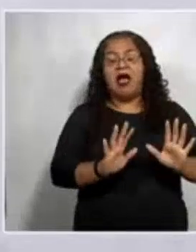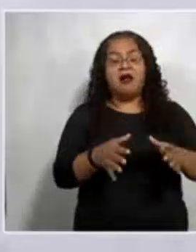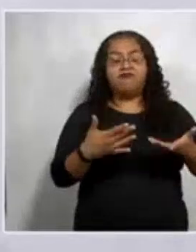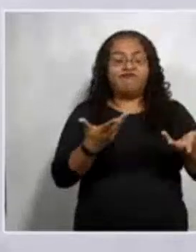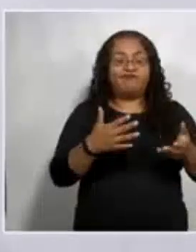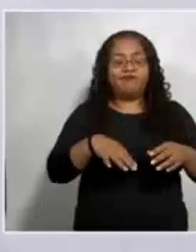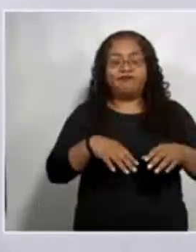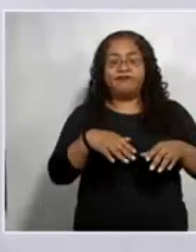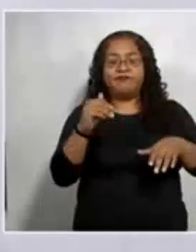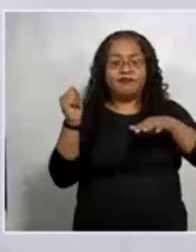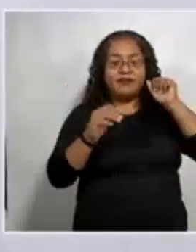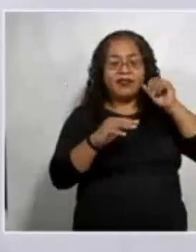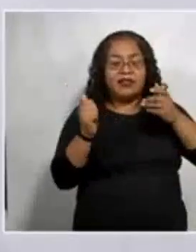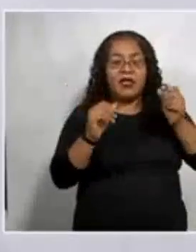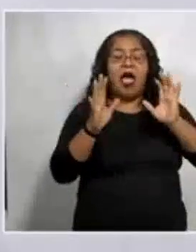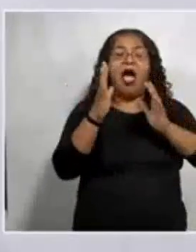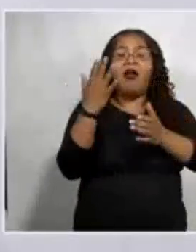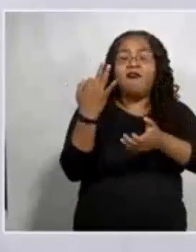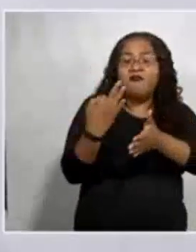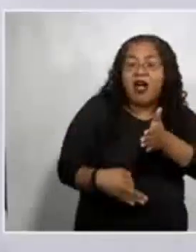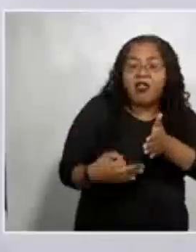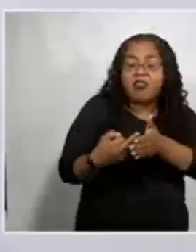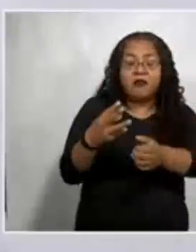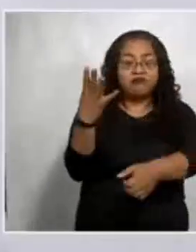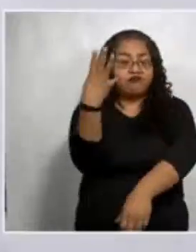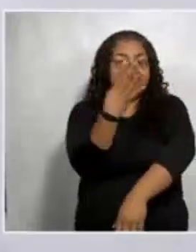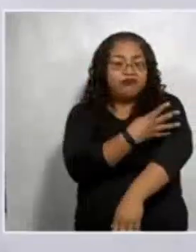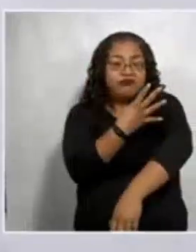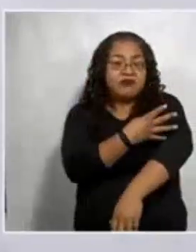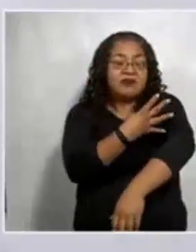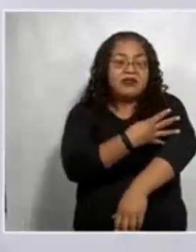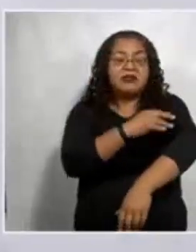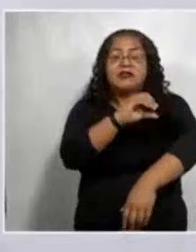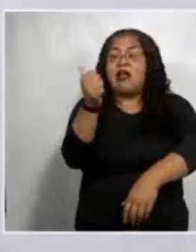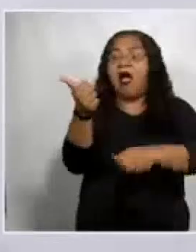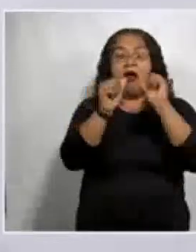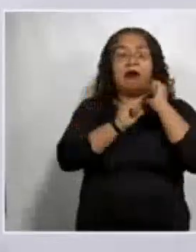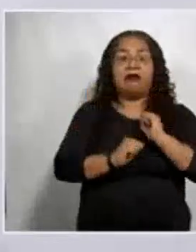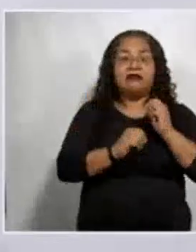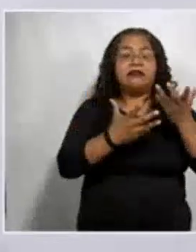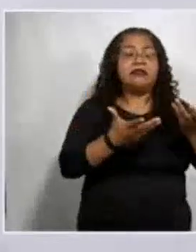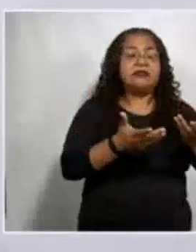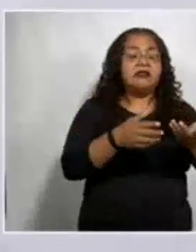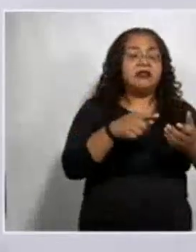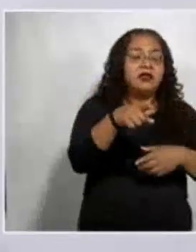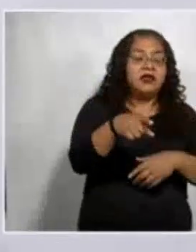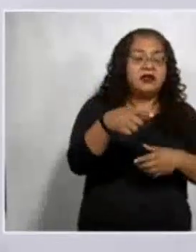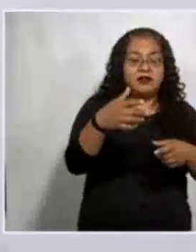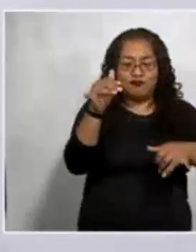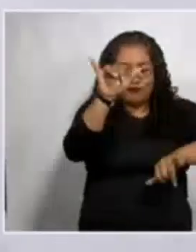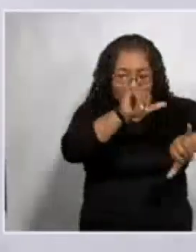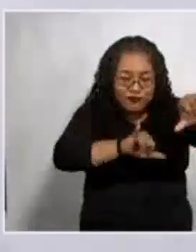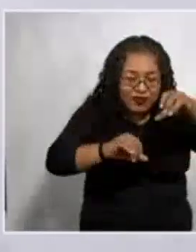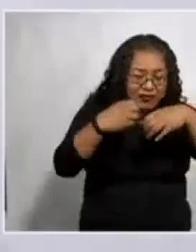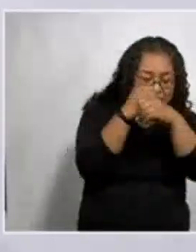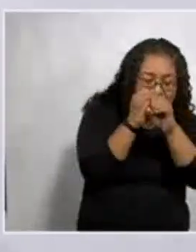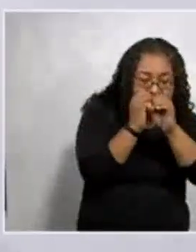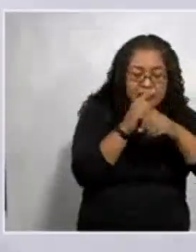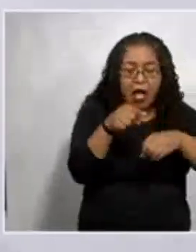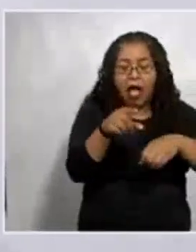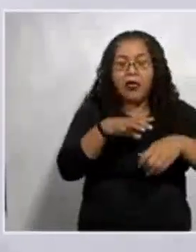requería hemodiálisis, subrogado, se requería laboratorio, subrogado, casi hasta los camilleros